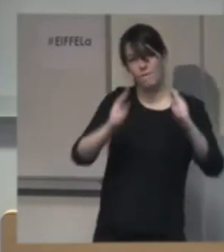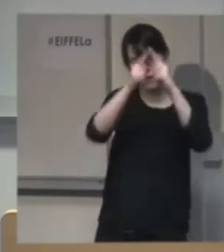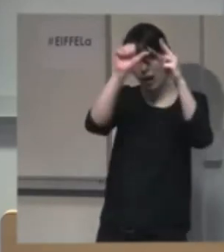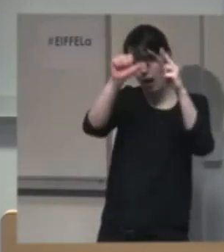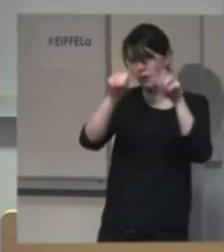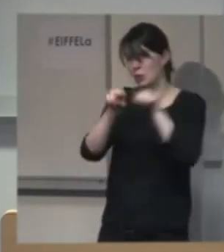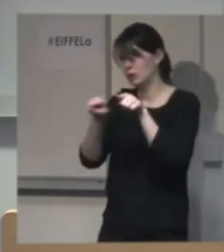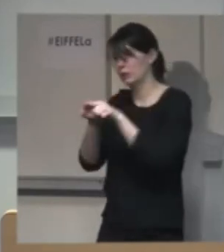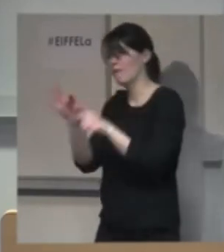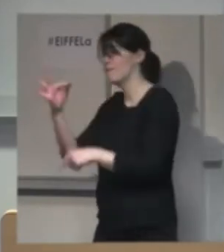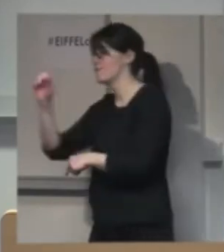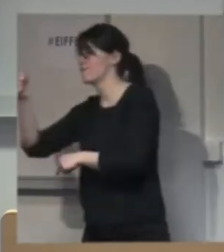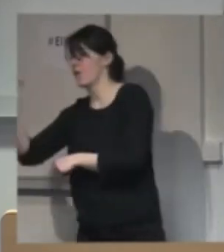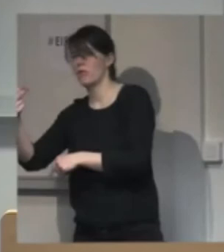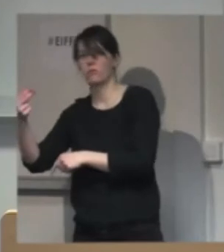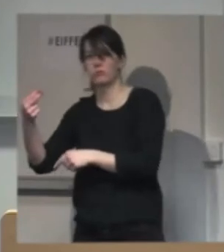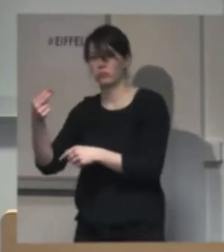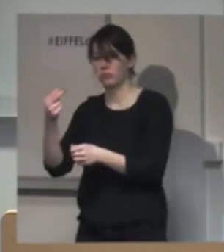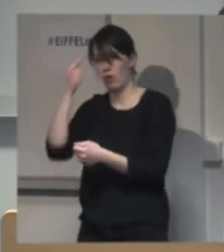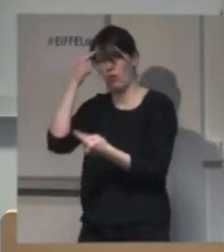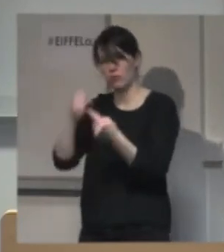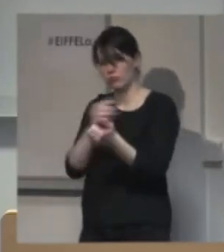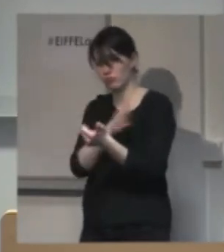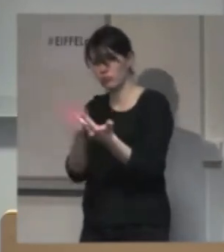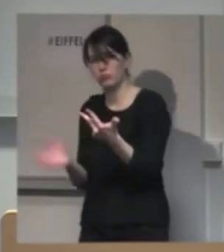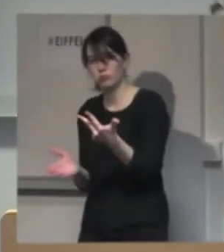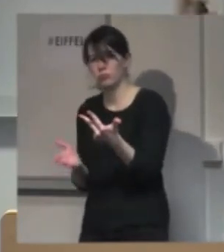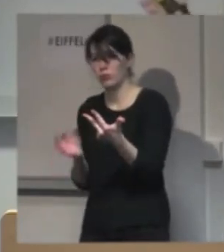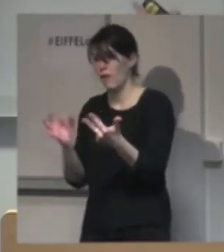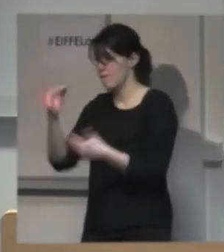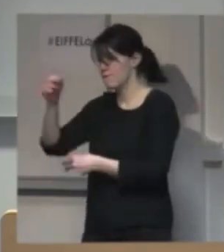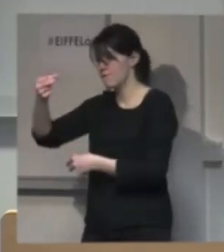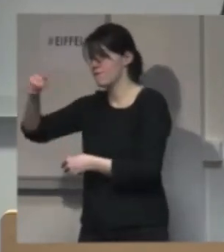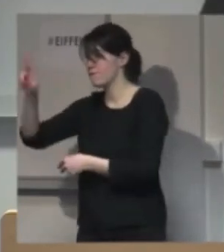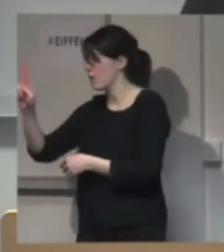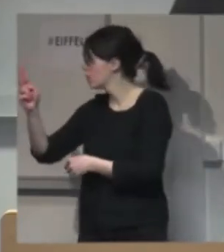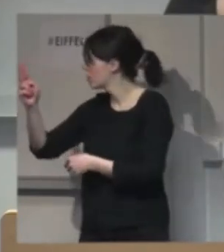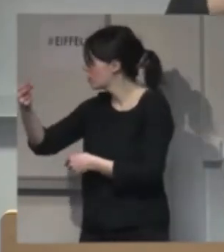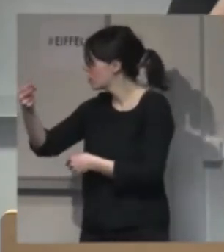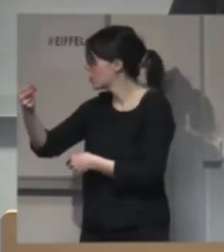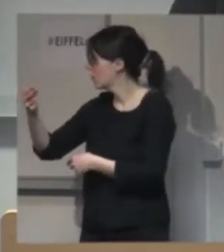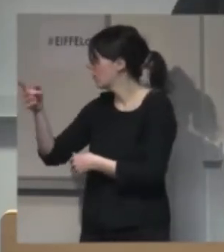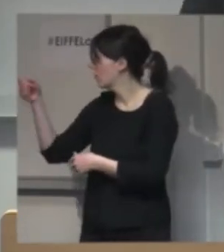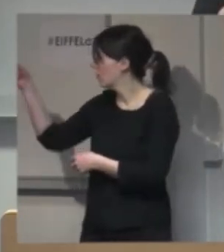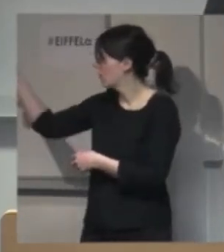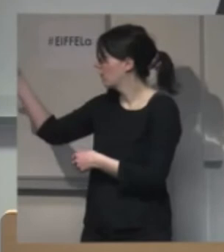la plate-forme FUN elle-même, notamment tout ce que vous voyez, ou percevez si vous ne voyez pas, en tout cas tout ce qui a été